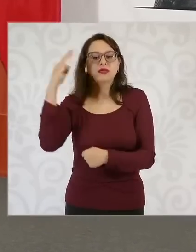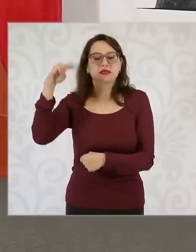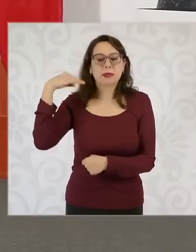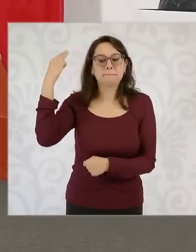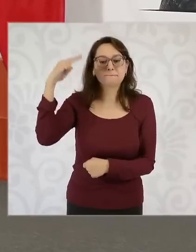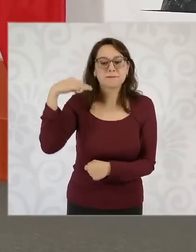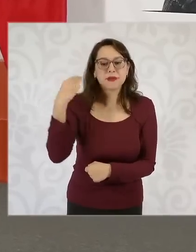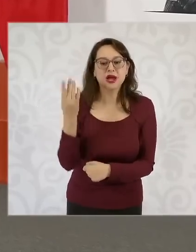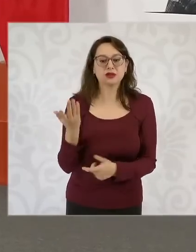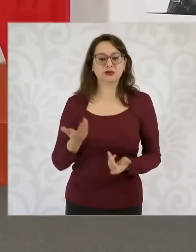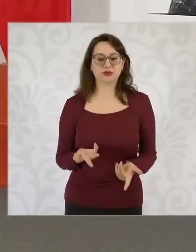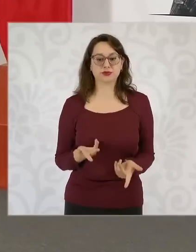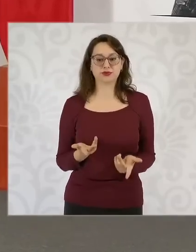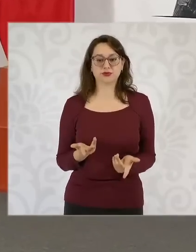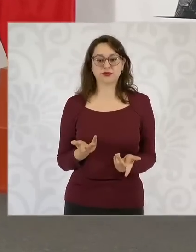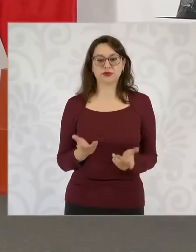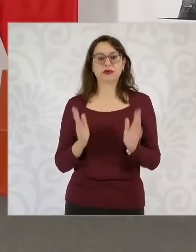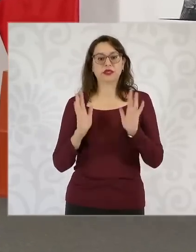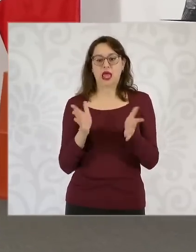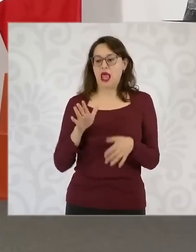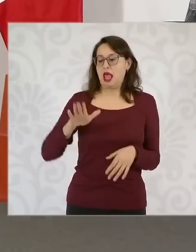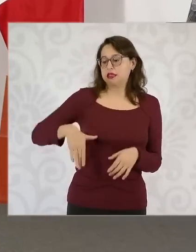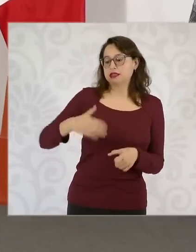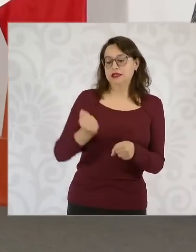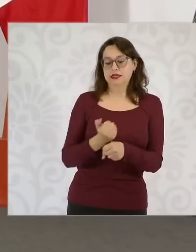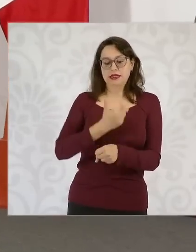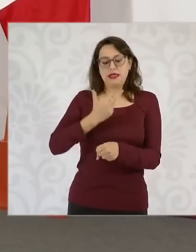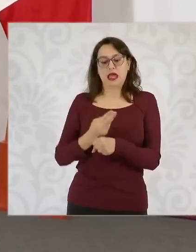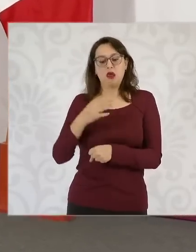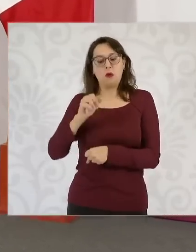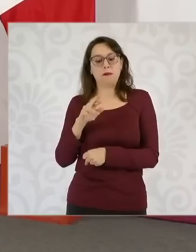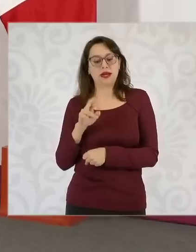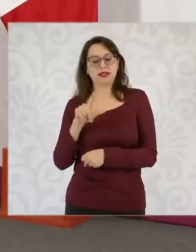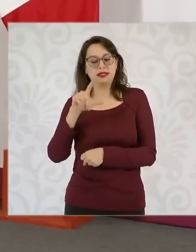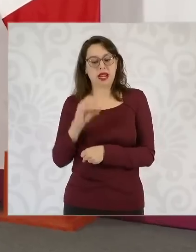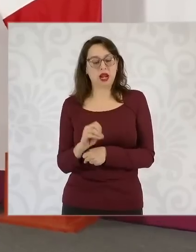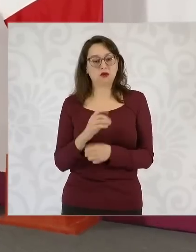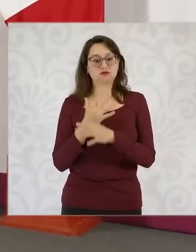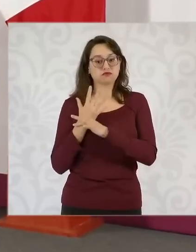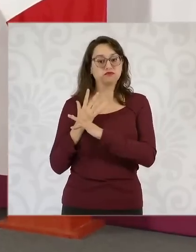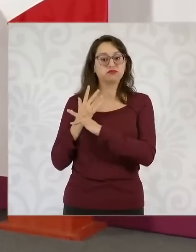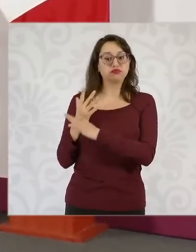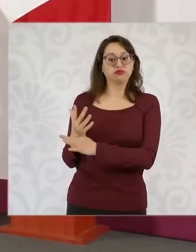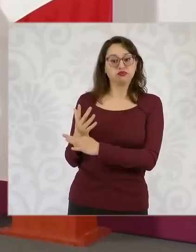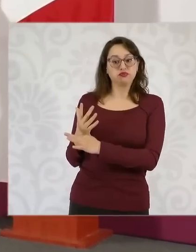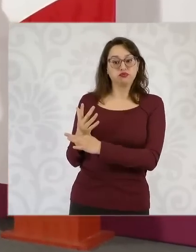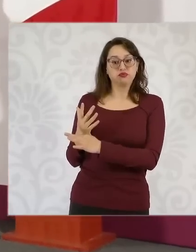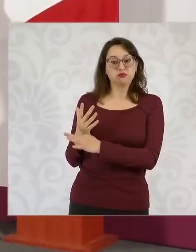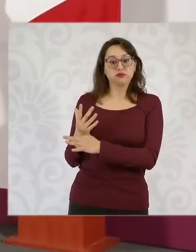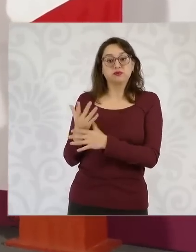bien señala el secretario Marcelo ebrard en particular en el caso de del acero y el